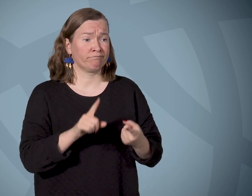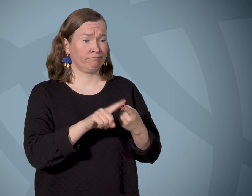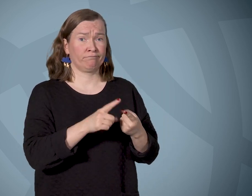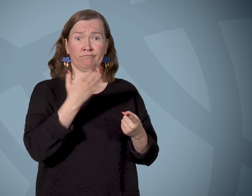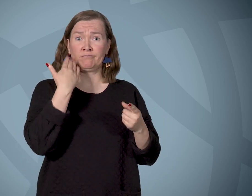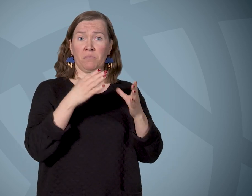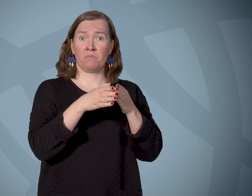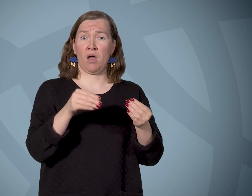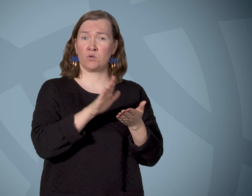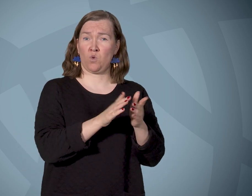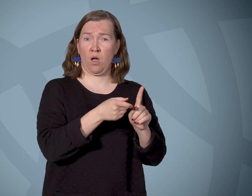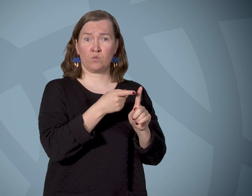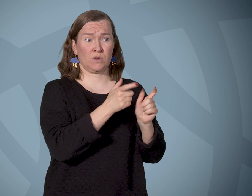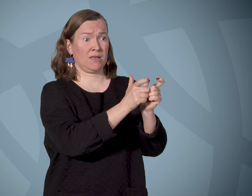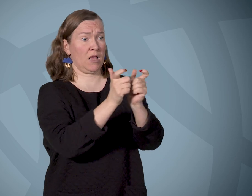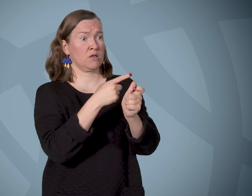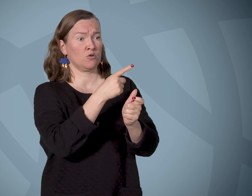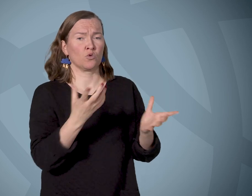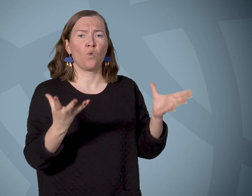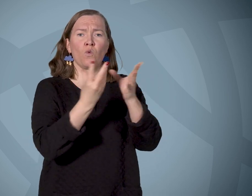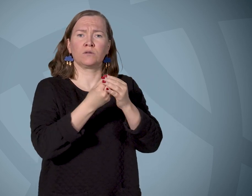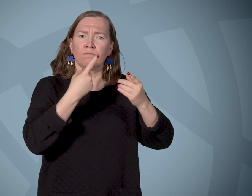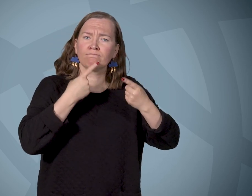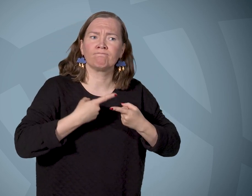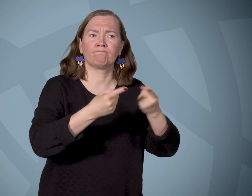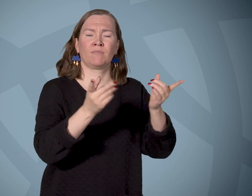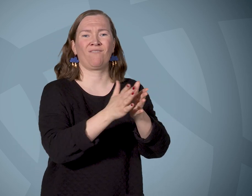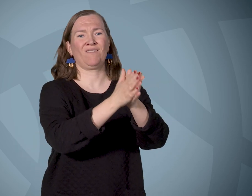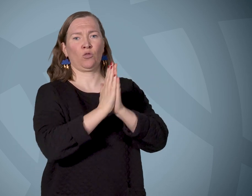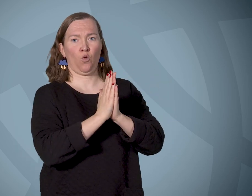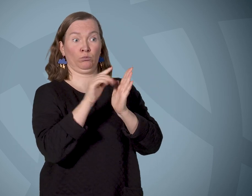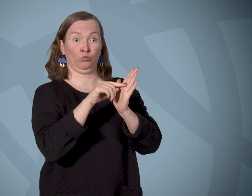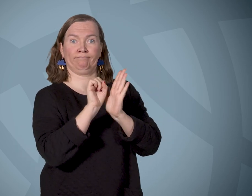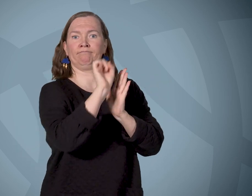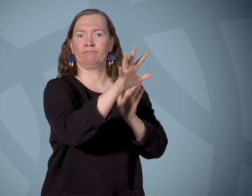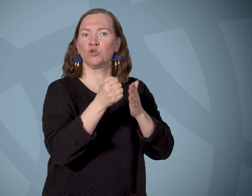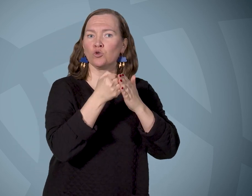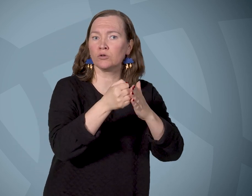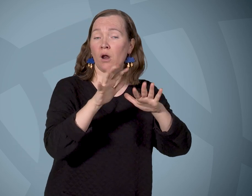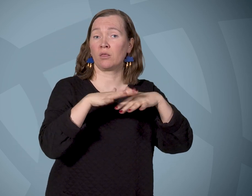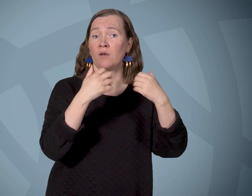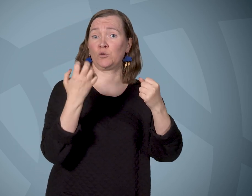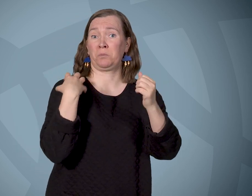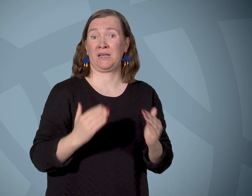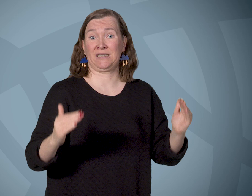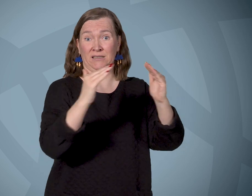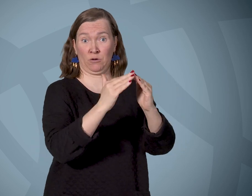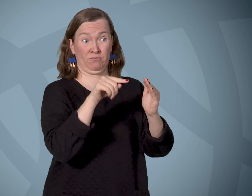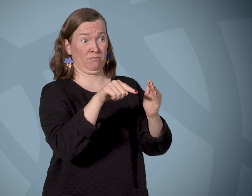Maaliskuun alussa järjestöt julkaisivat yhteisen vetoomuksen sosiaali- ja terveysministeriölle.